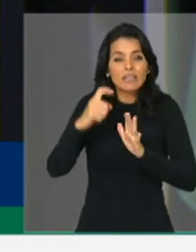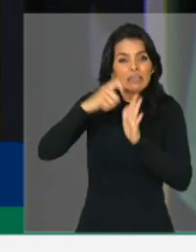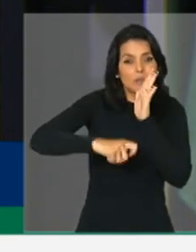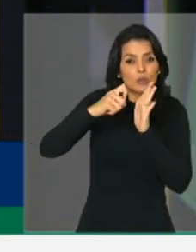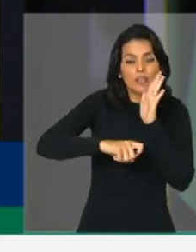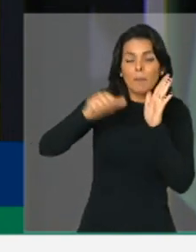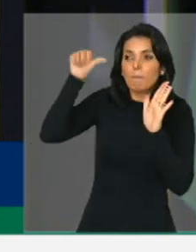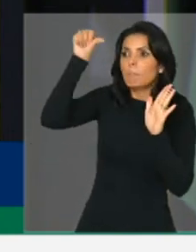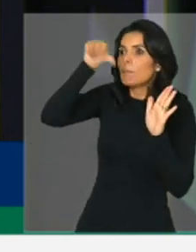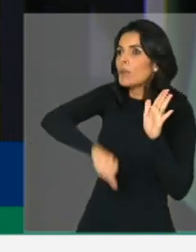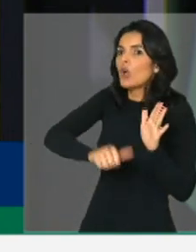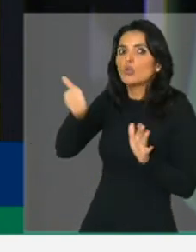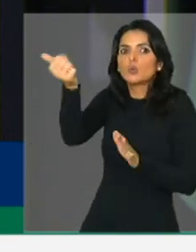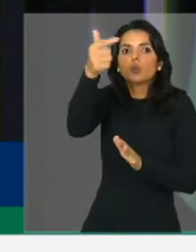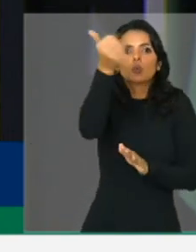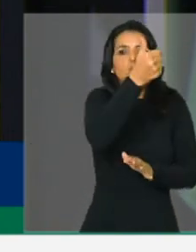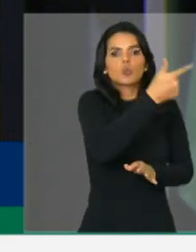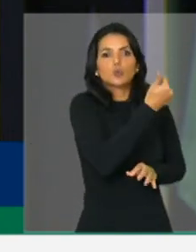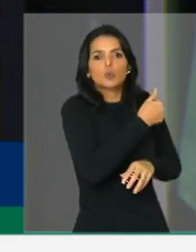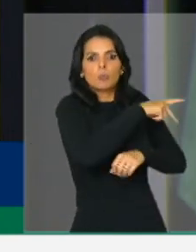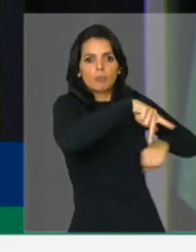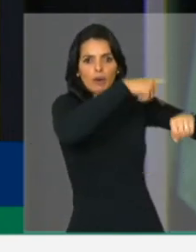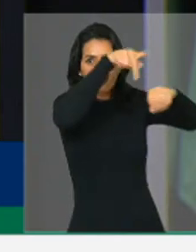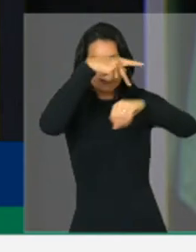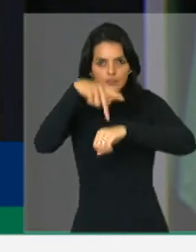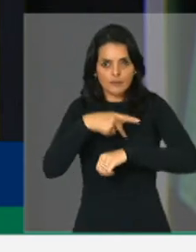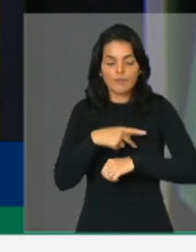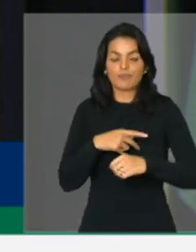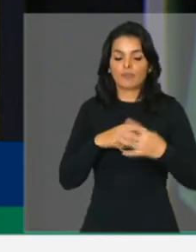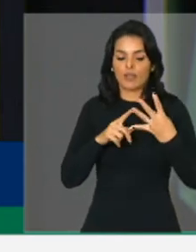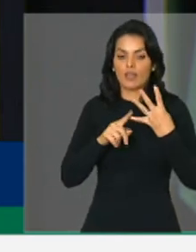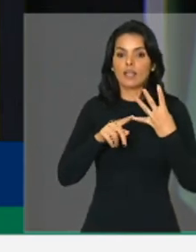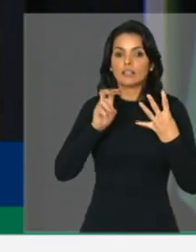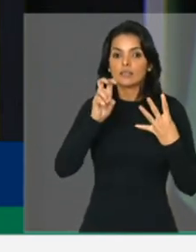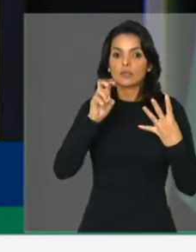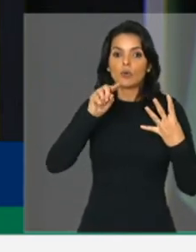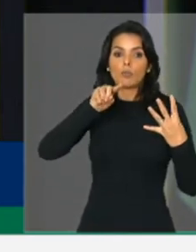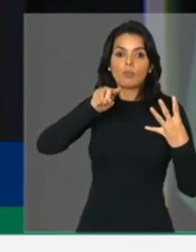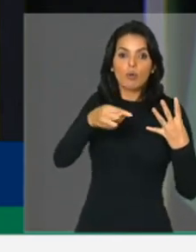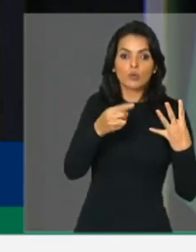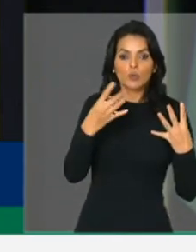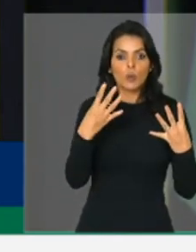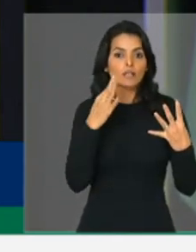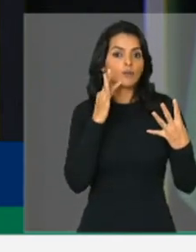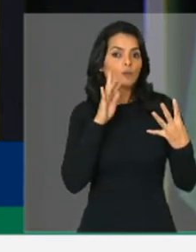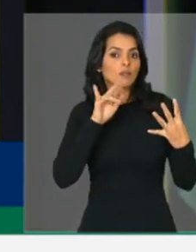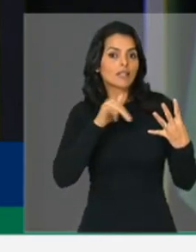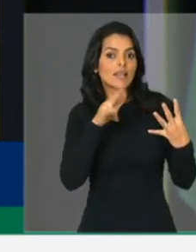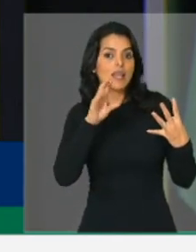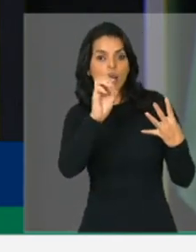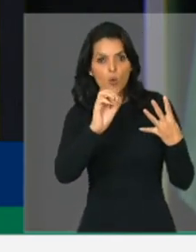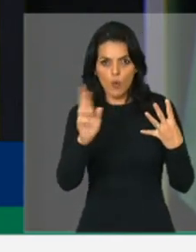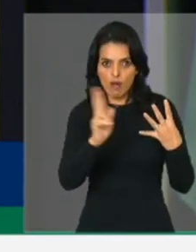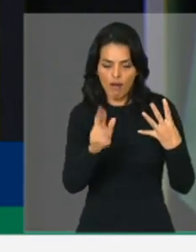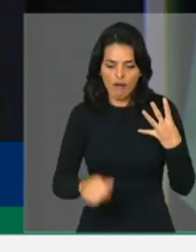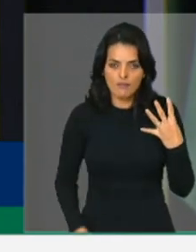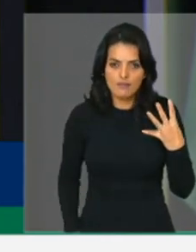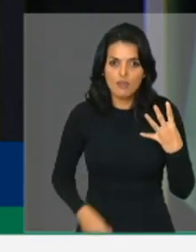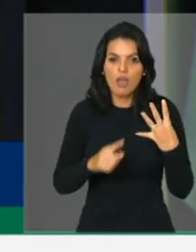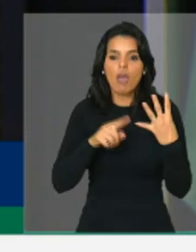DISPUTAS DO TRIBUNAL, ENTRE O PAGADOR DE IMPOSTOS E O ESTADO BRASILEIRO. 73% DO PIB... OS PAÍSES DA OCDE SÃO POR